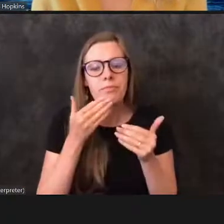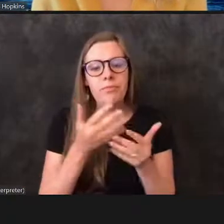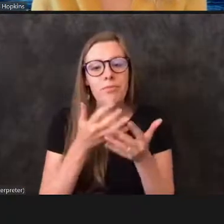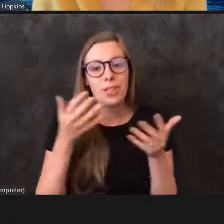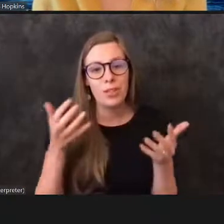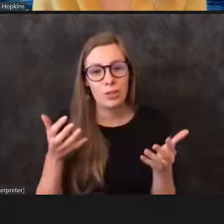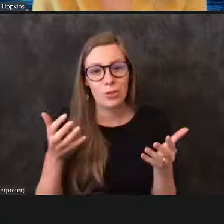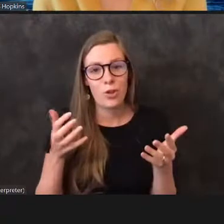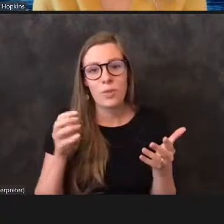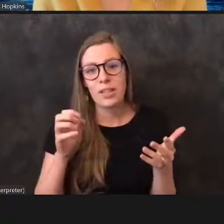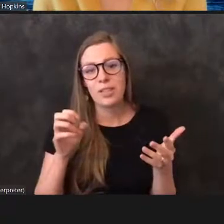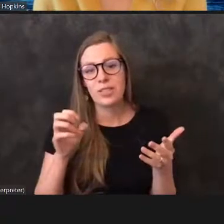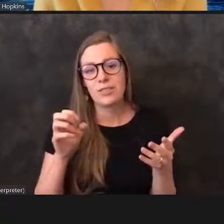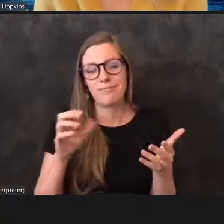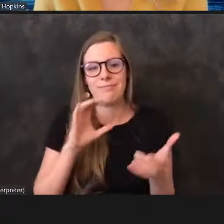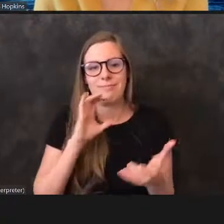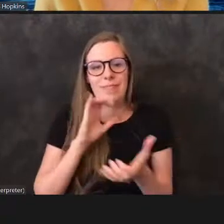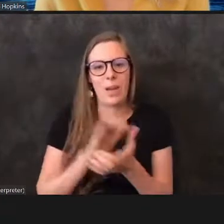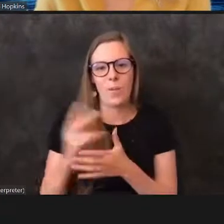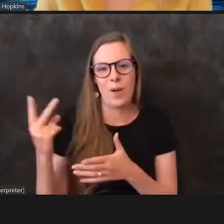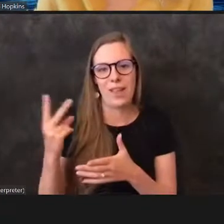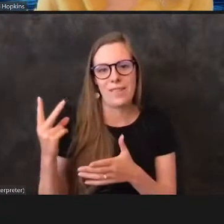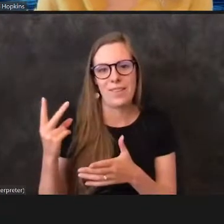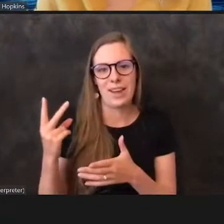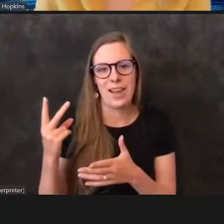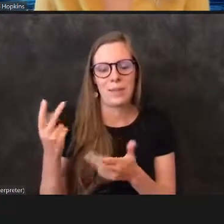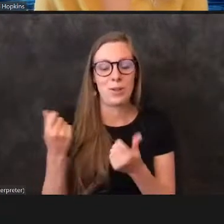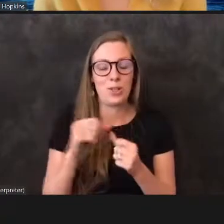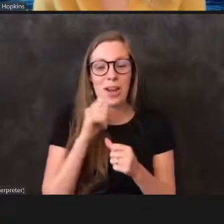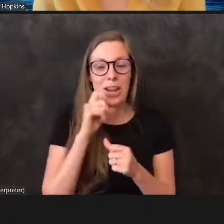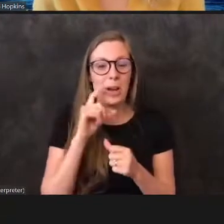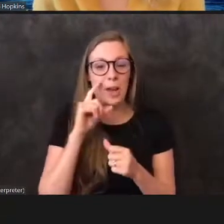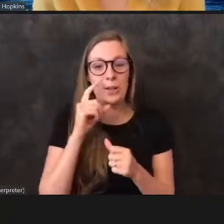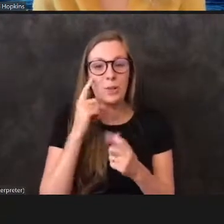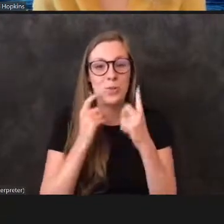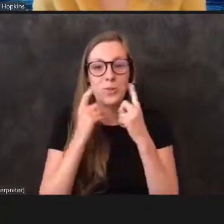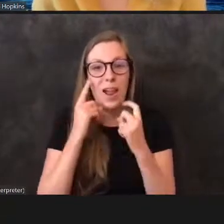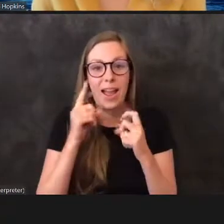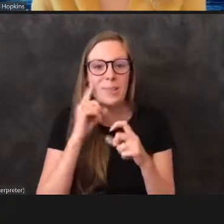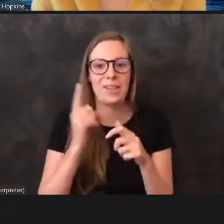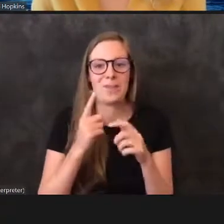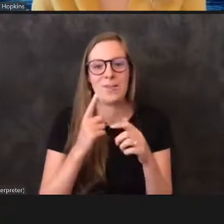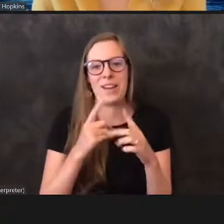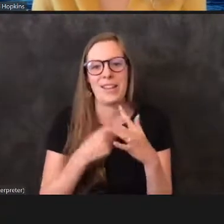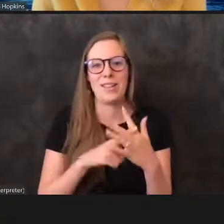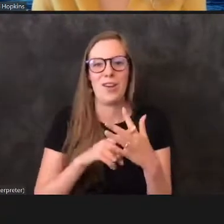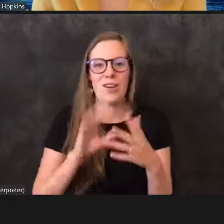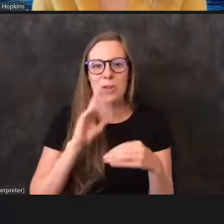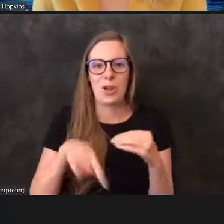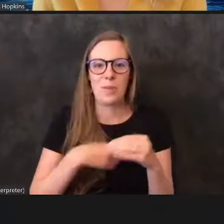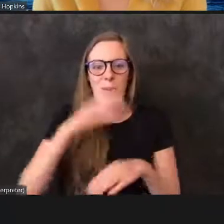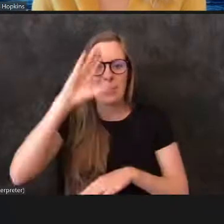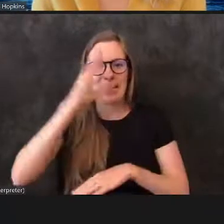Gracias de parte de Eric y yo y voy a tratar de de no balbucear cuando hablaba de Conner.